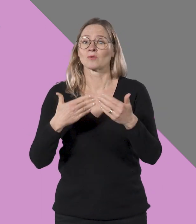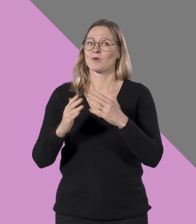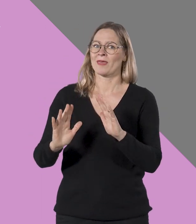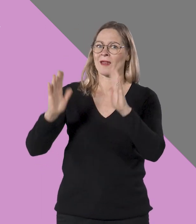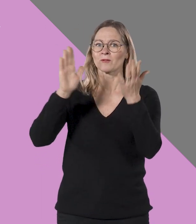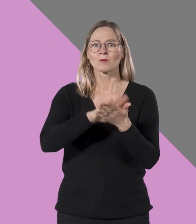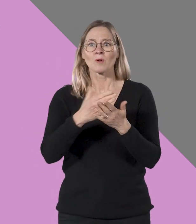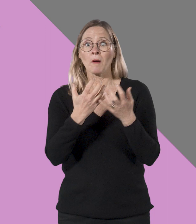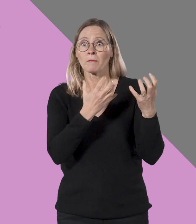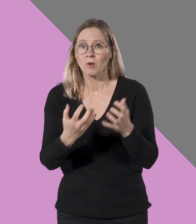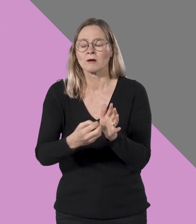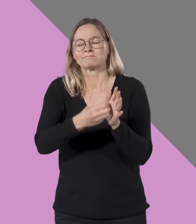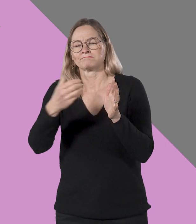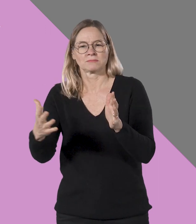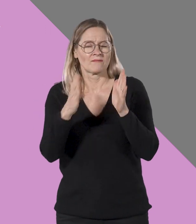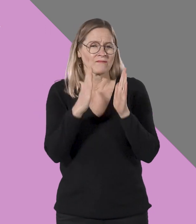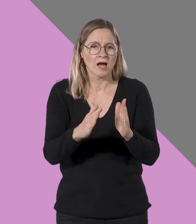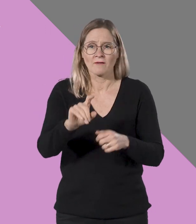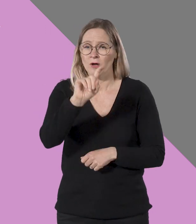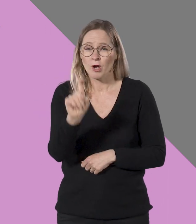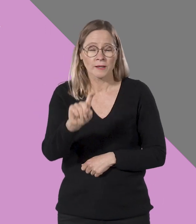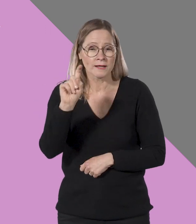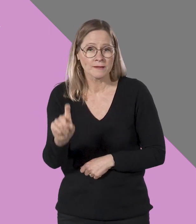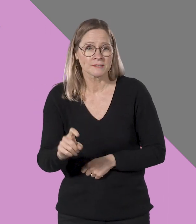ja työelämätulkkauksen puuttuminen on aiheuttanut vakavia ongelmia.